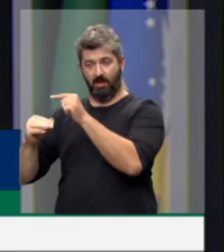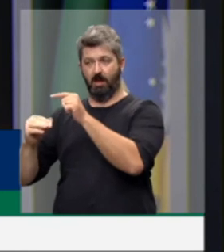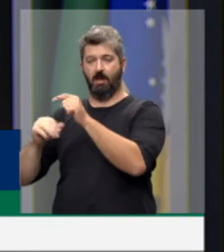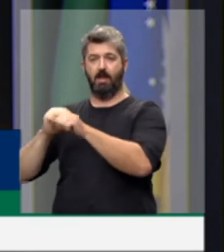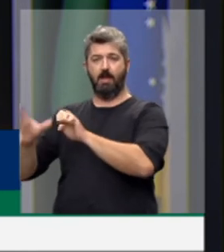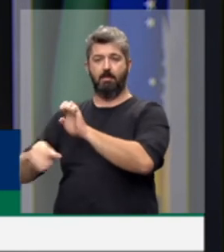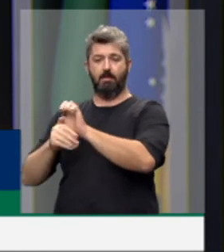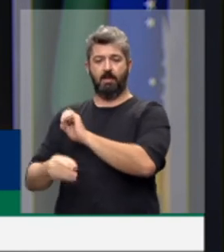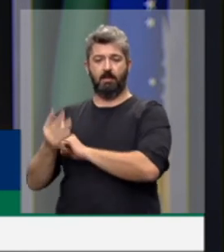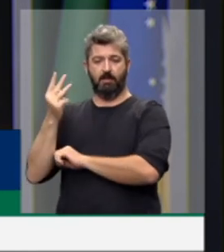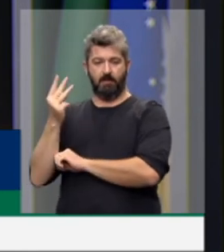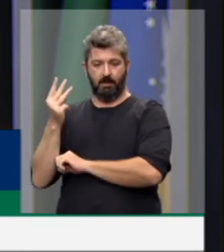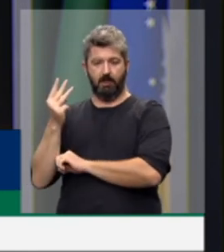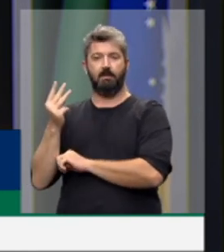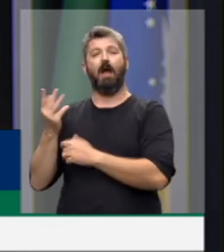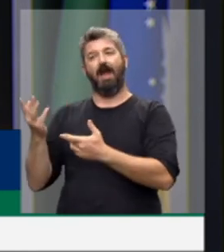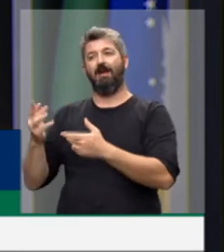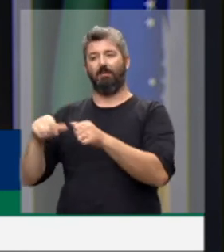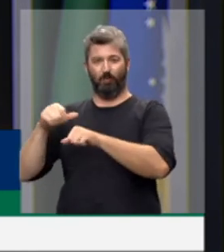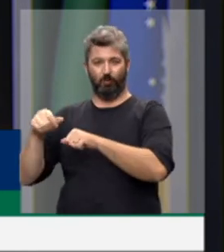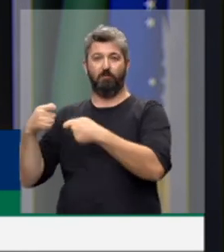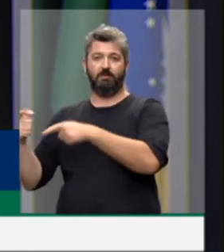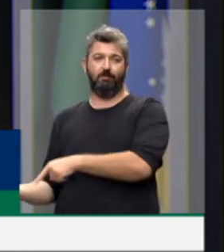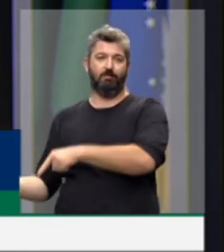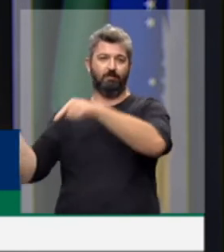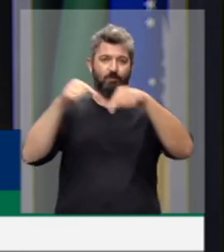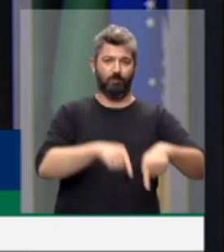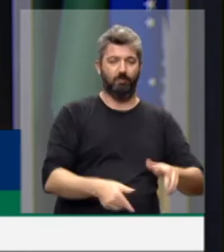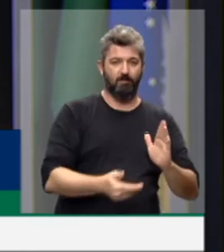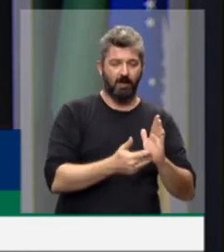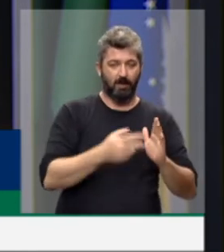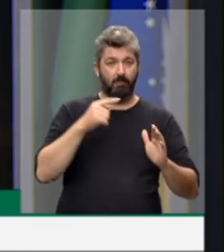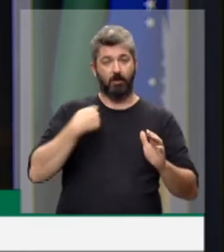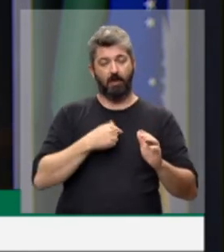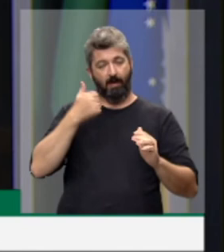CONCEDO A PALAVRA AO NOBRE DEPUTADO... MARCELO . -- [DEPUTADO]: SENHOR